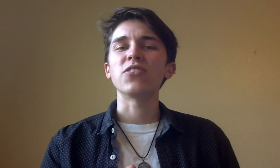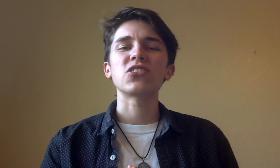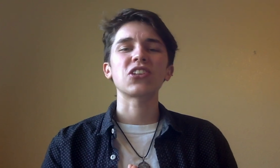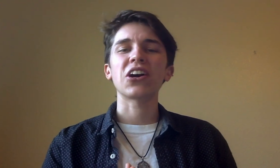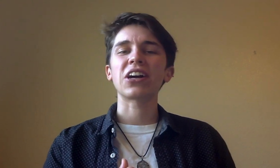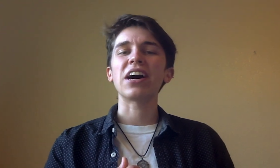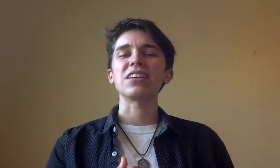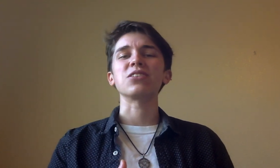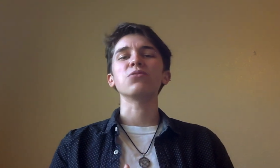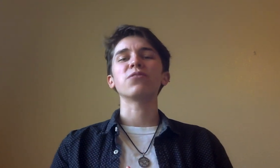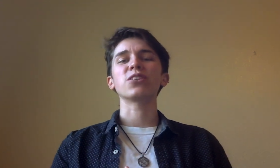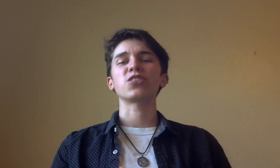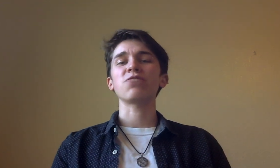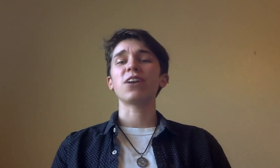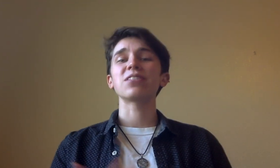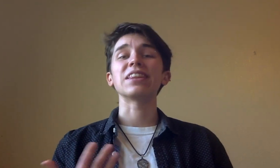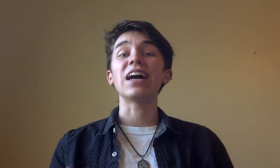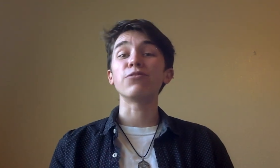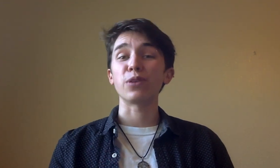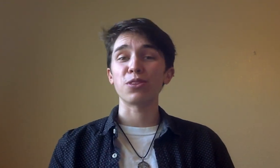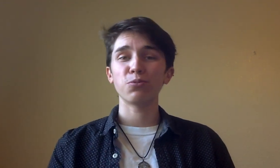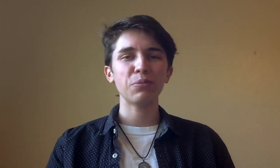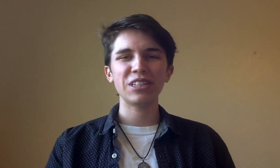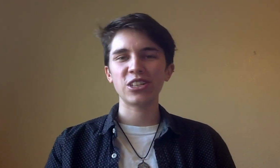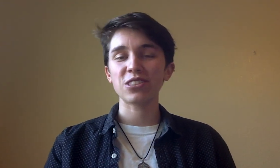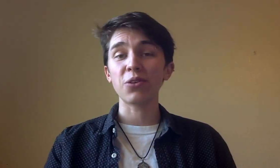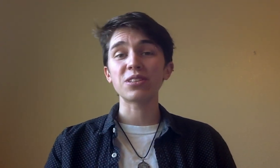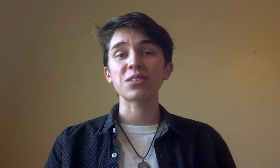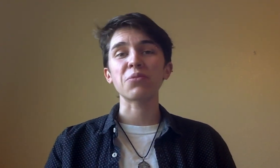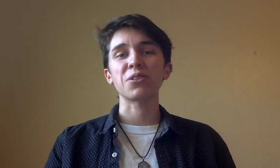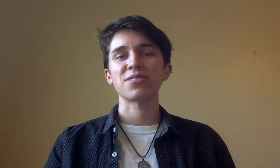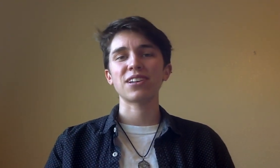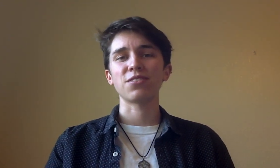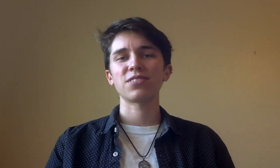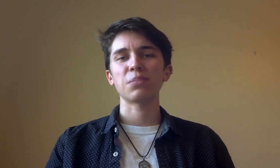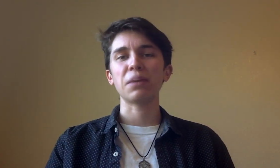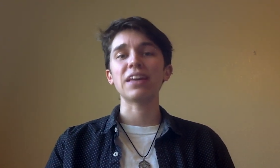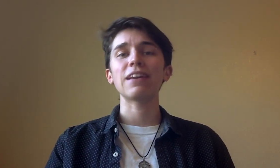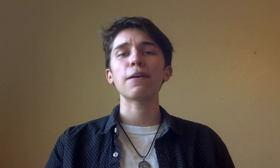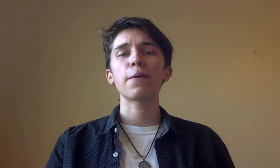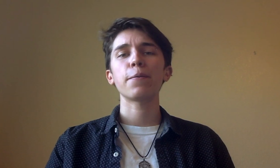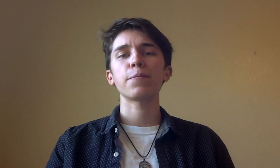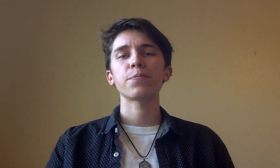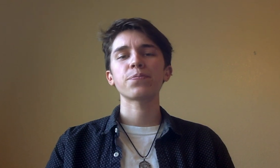del universo de la diosa estrella, ella se enamore de la mujer que siempre ha sabido ser.